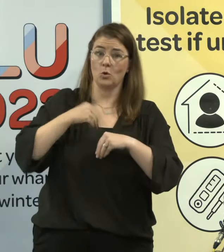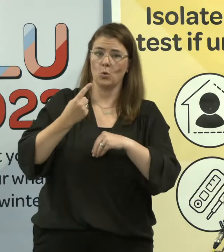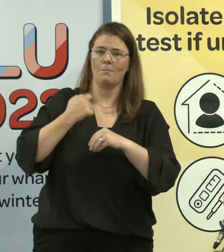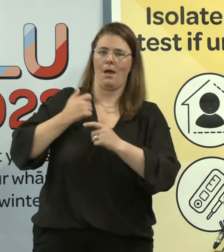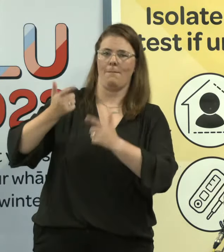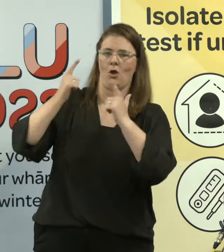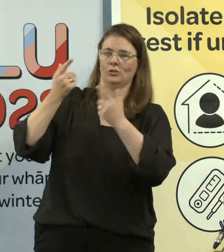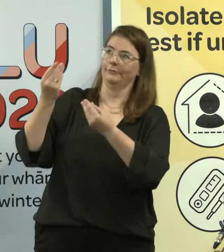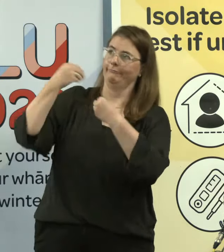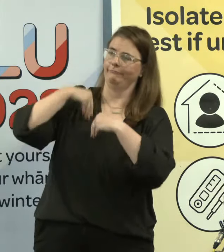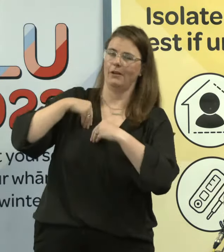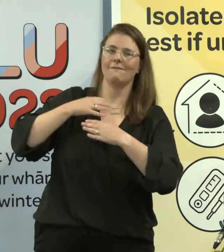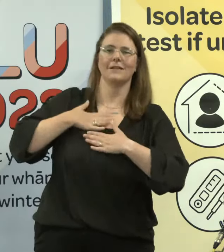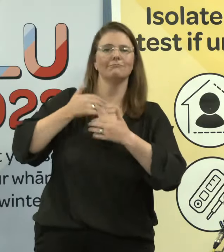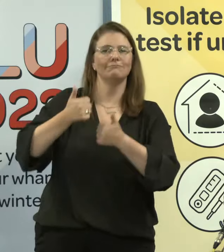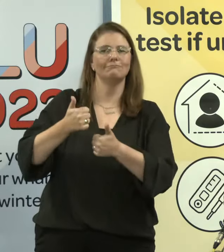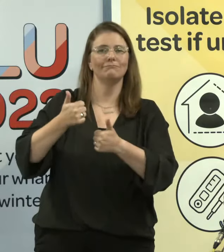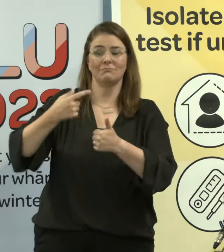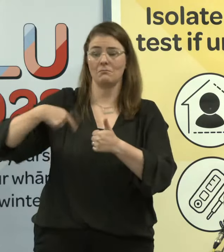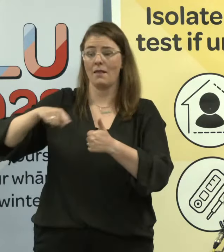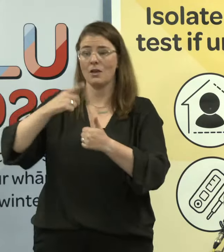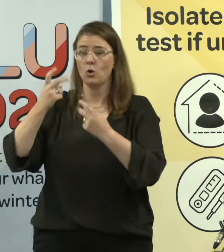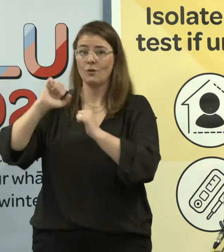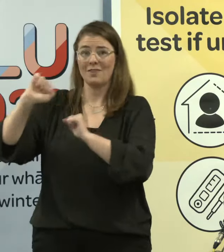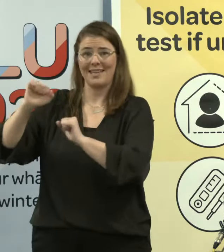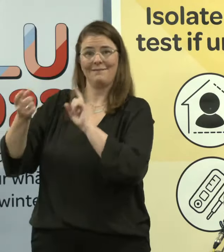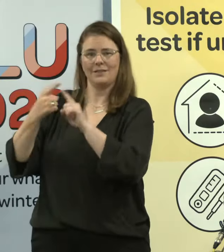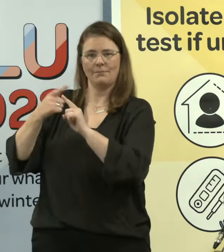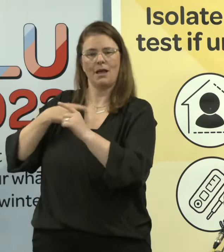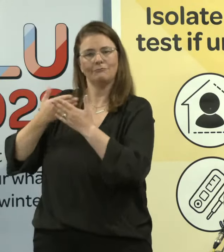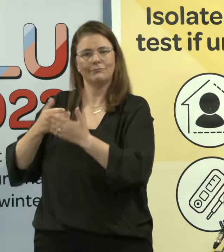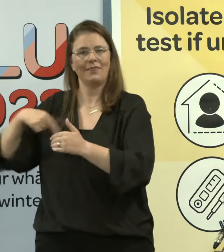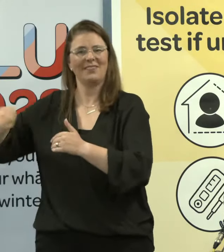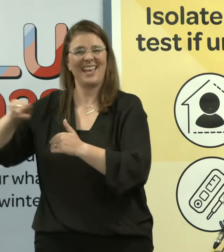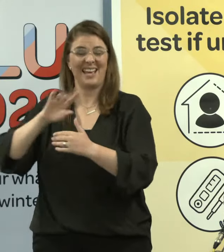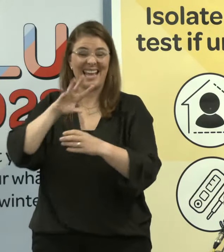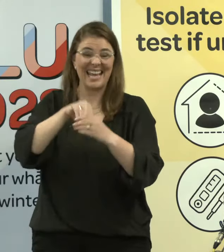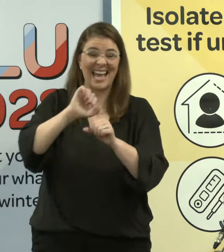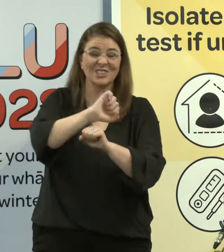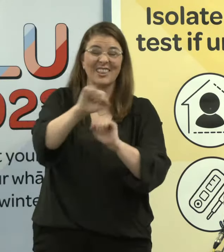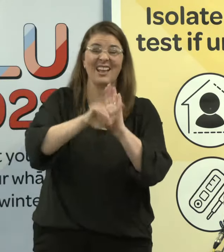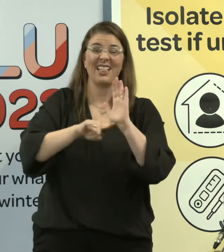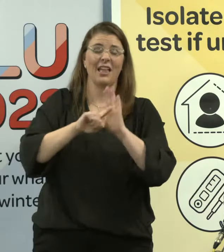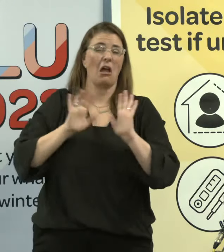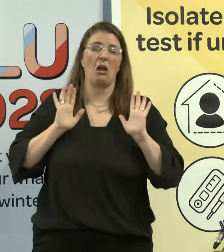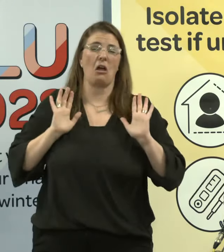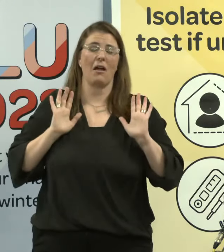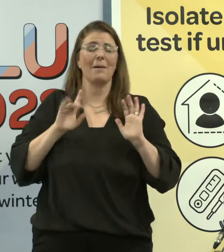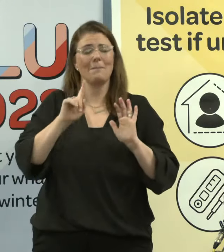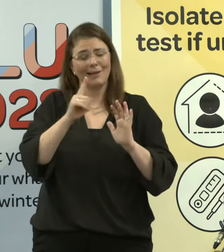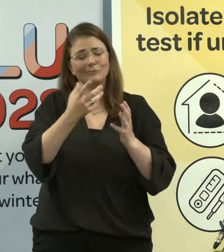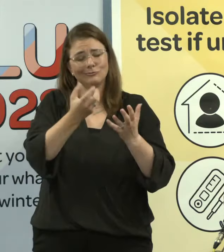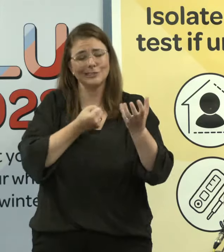runga i te pai o taku mahi ka taea, a ki te whiwhi au i nga